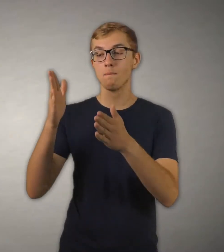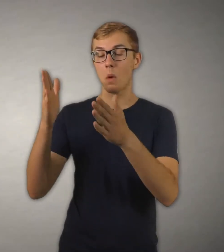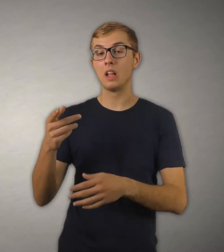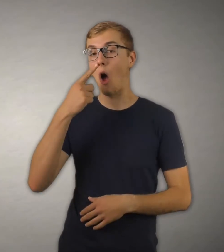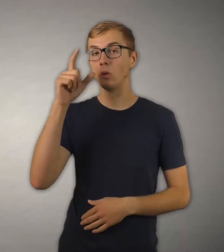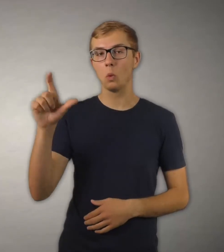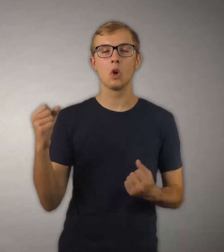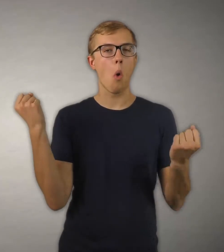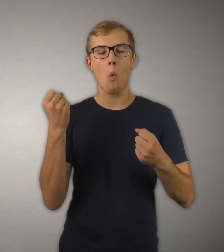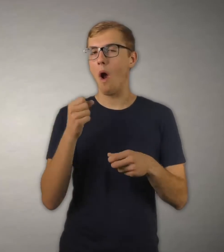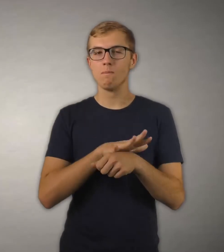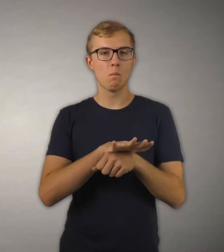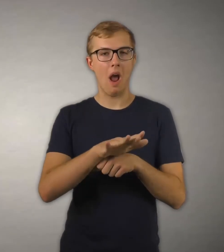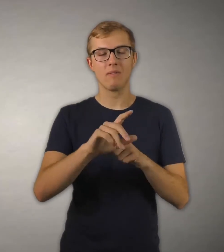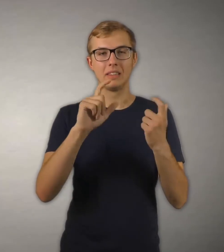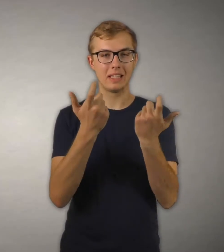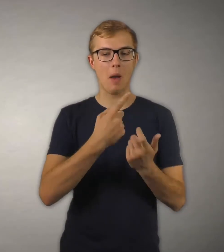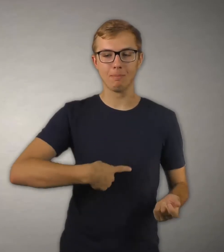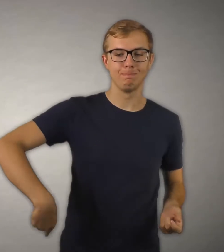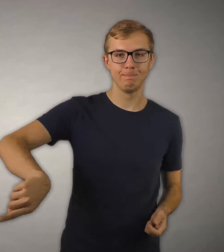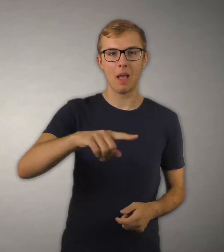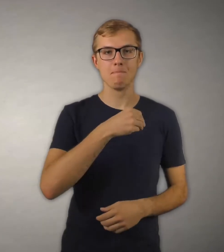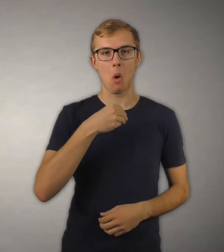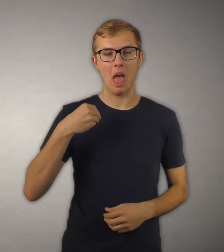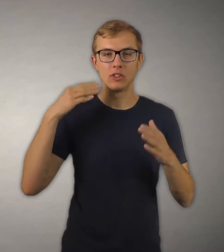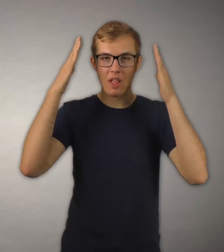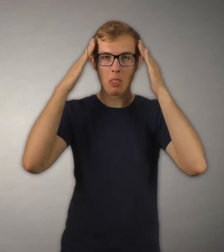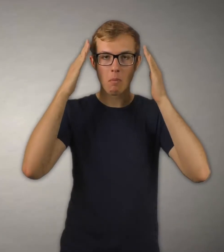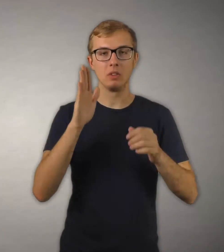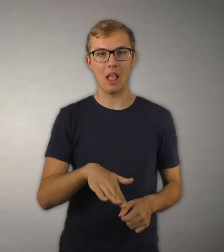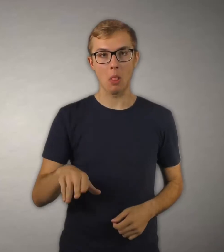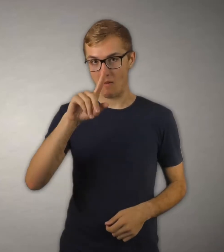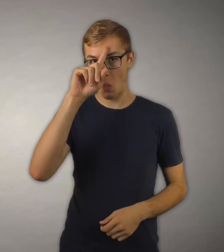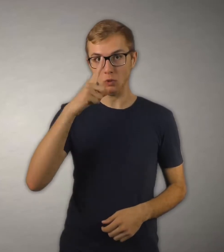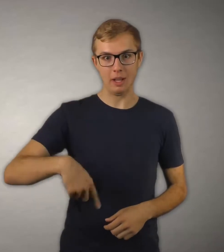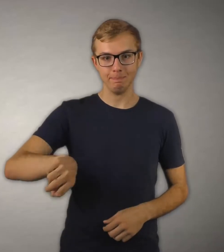Postać Tadeusza Kościuszki wywarła duży wpływ na świadomość narodową Polaków.